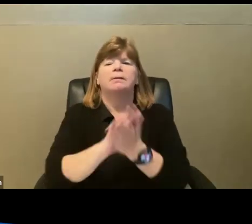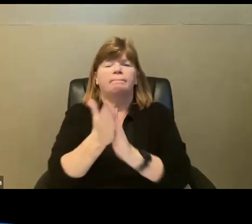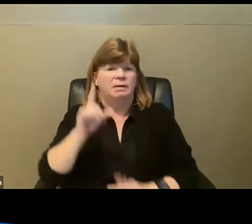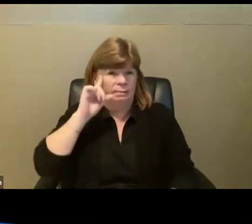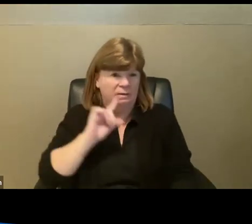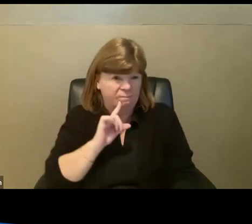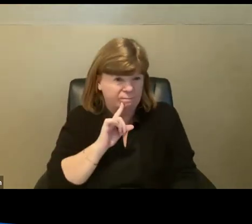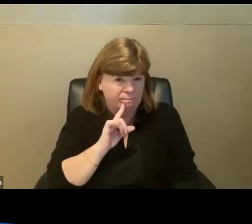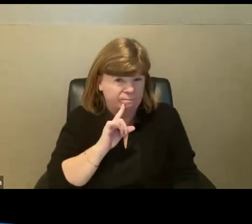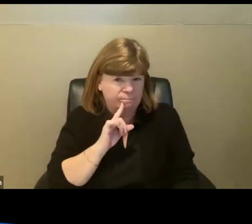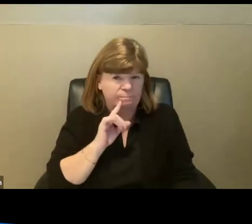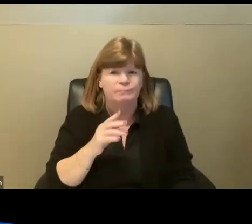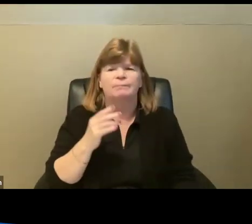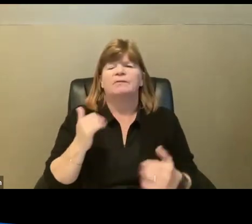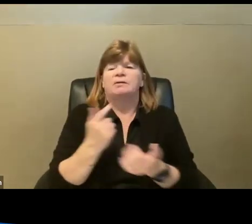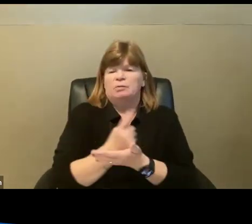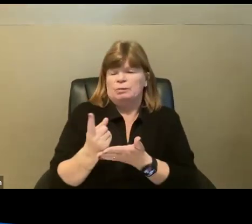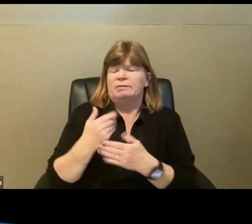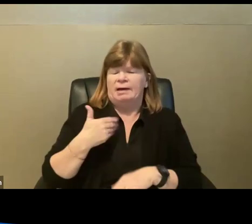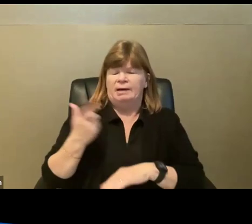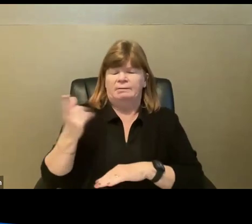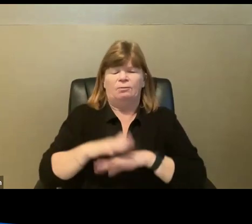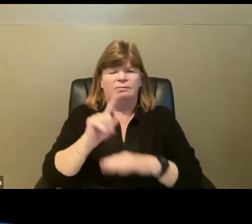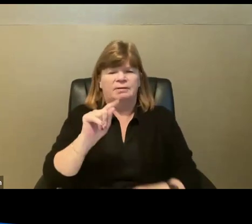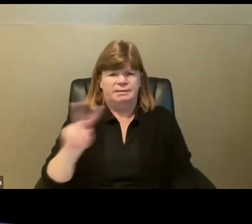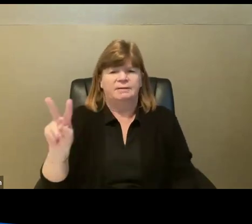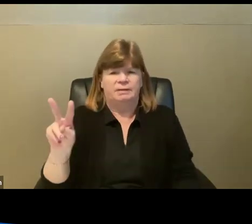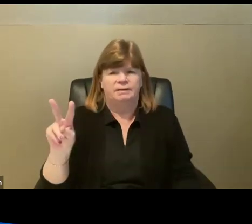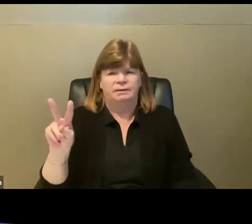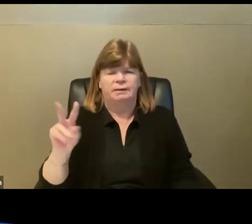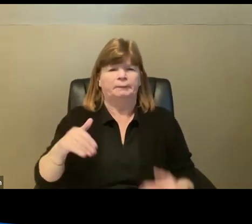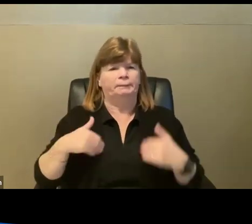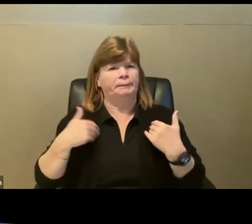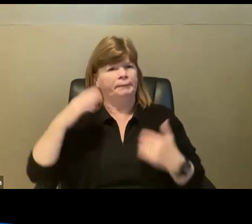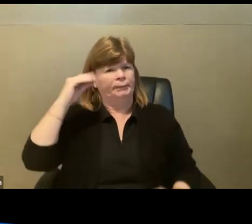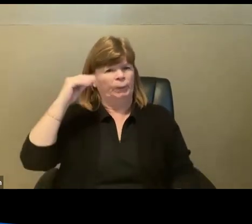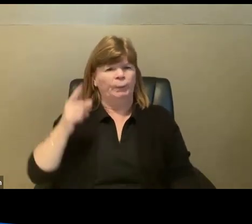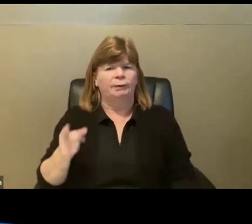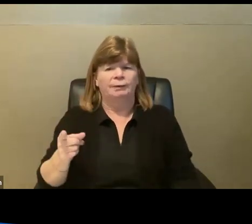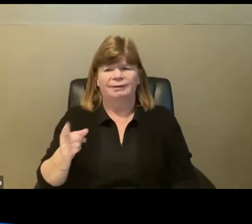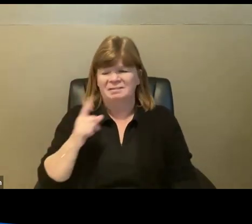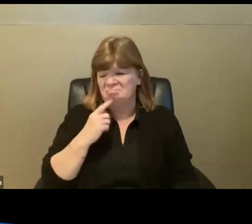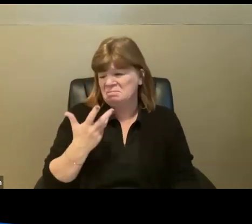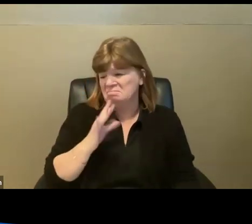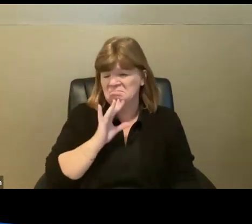Justo esta semana, mostraron en la televisión a un niño. Yo diría que tenía como ocho o nueve años.